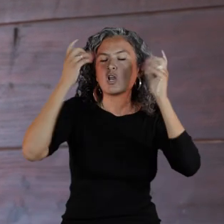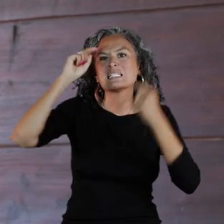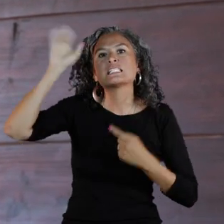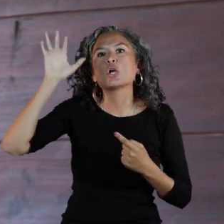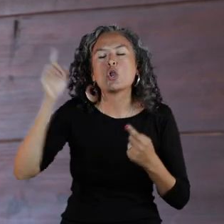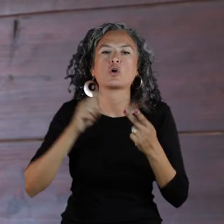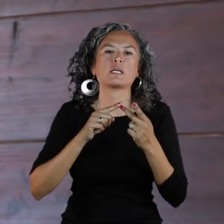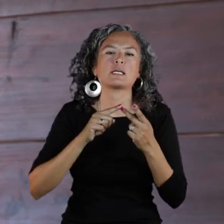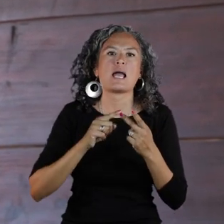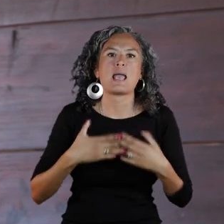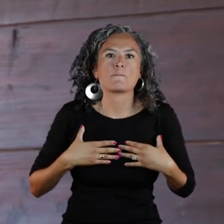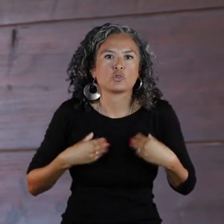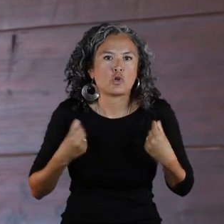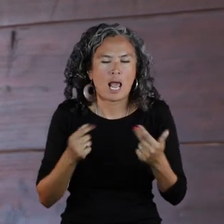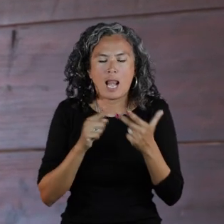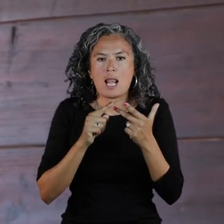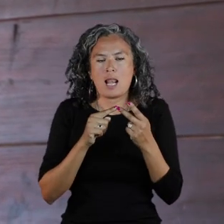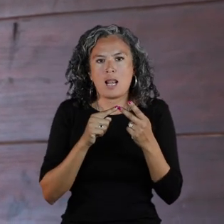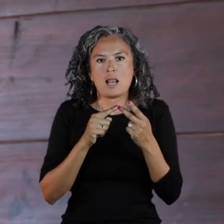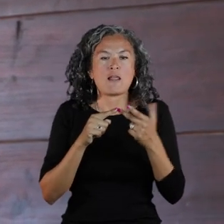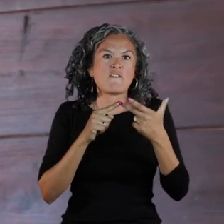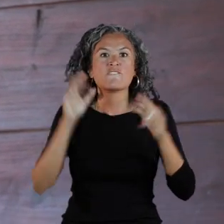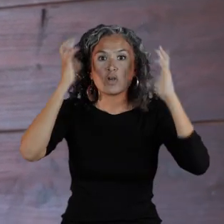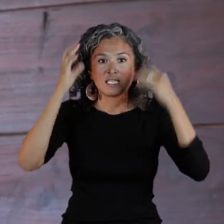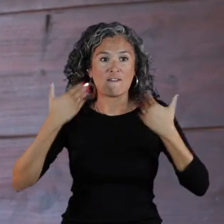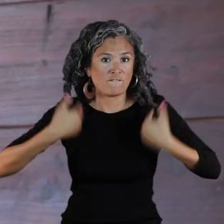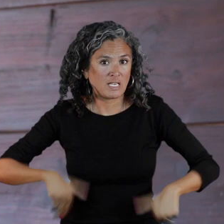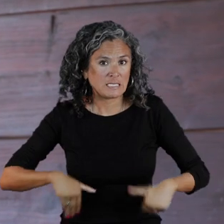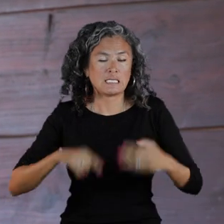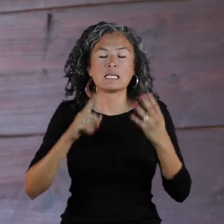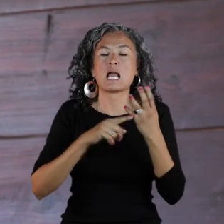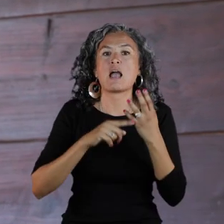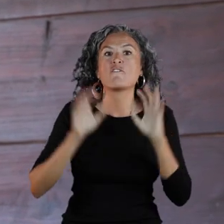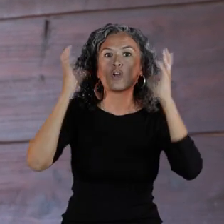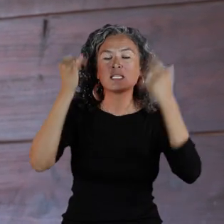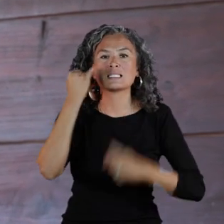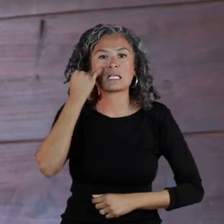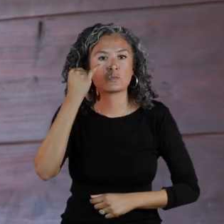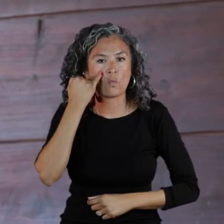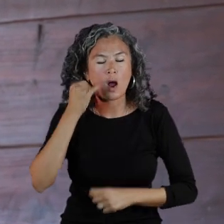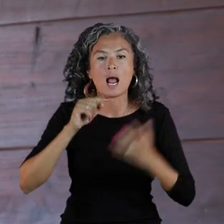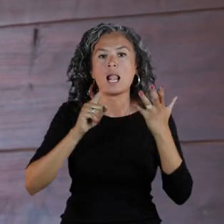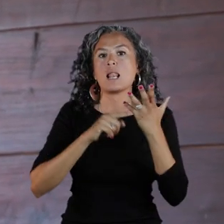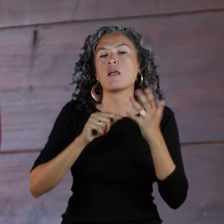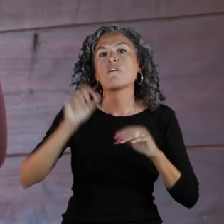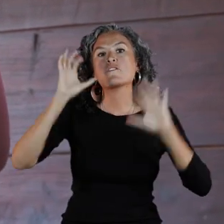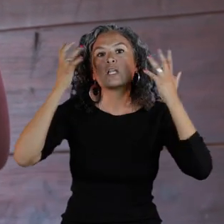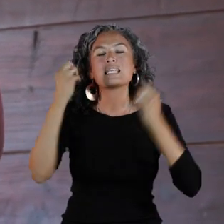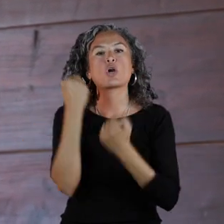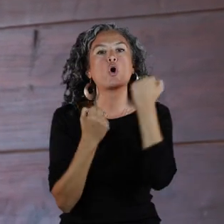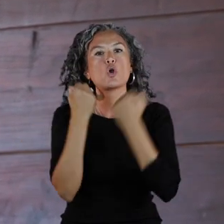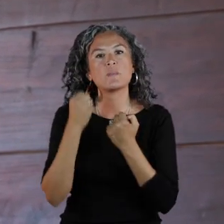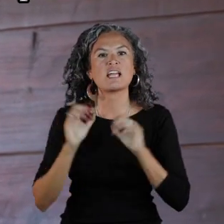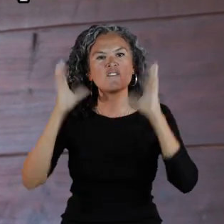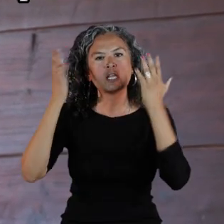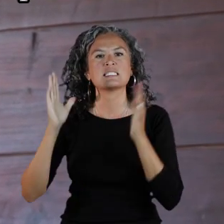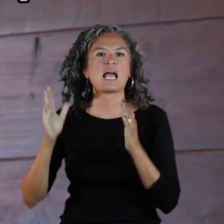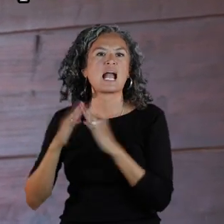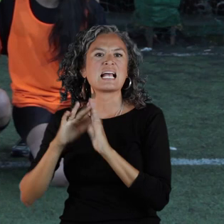violencia: Violencia psicológica, emocional, física, sexual y económica y patrimonial.